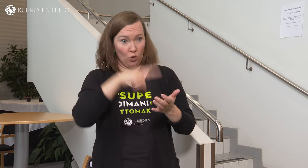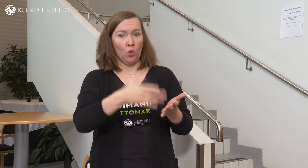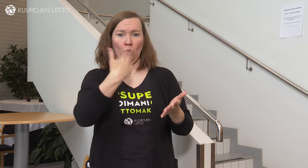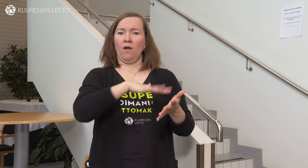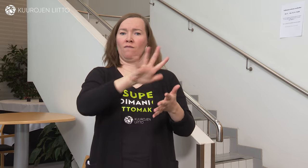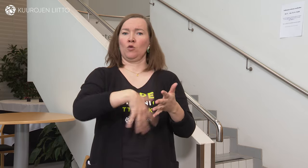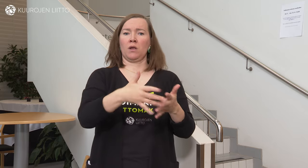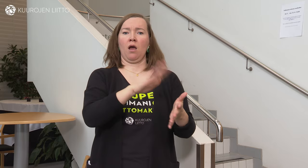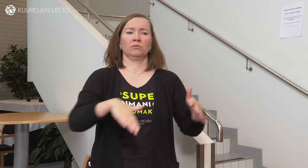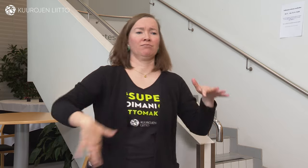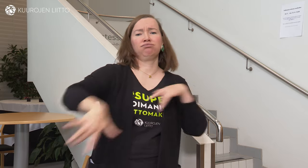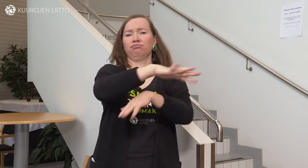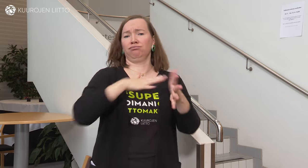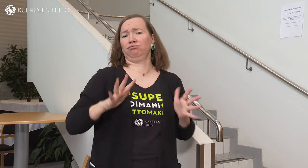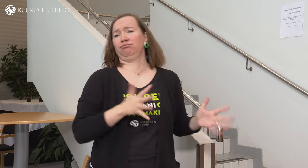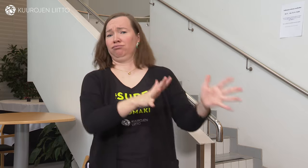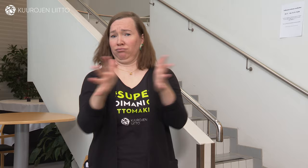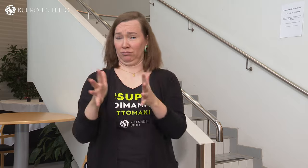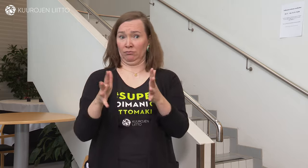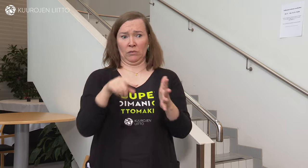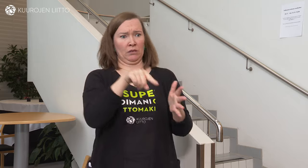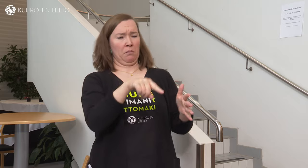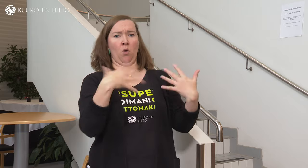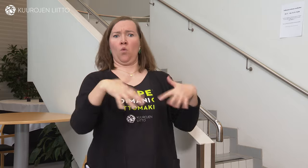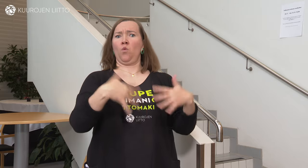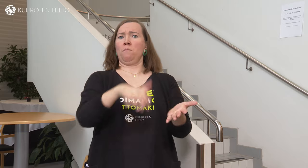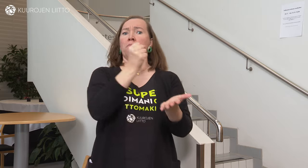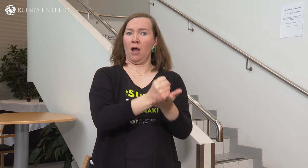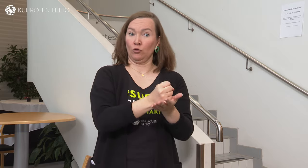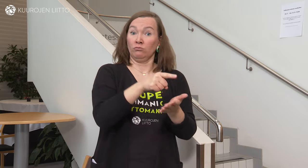Siellä viittomakieliset lapset pääsevät viittomaan toistensa kanssa, mikä on merkittävä asia.